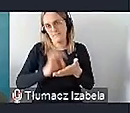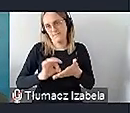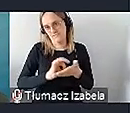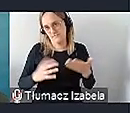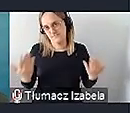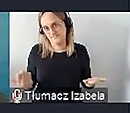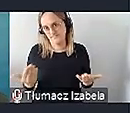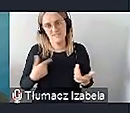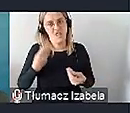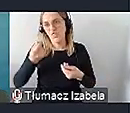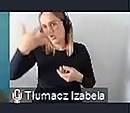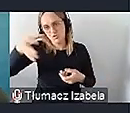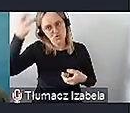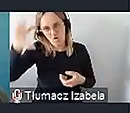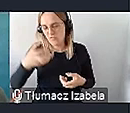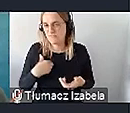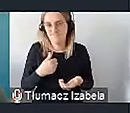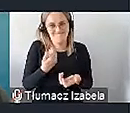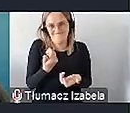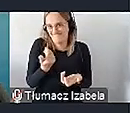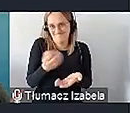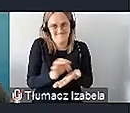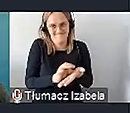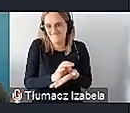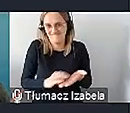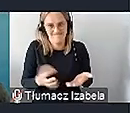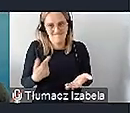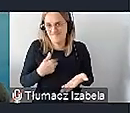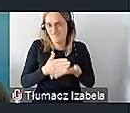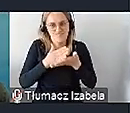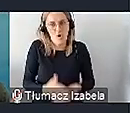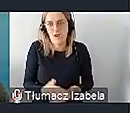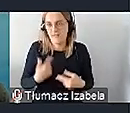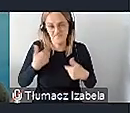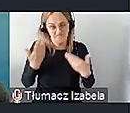nie urodziłem się z tą kompetencją i nie mogę na to nic poradzić.